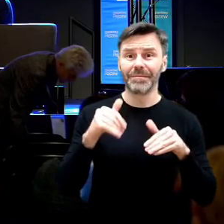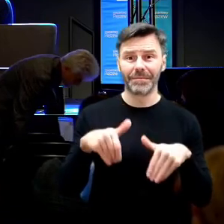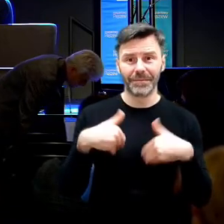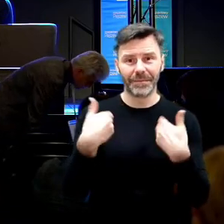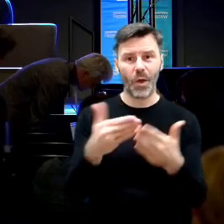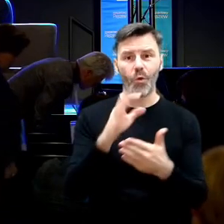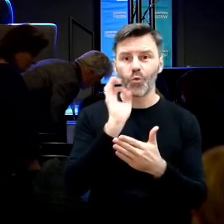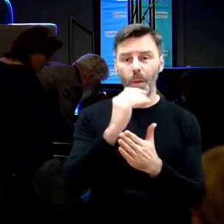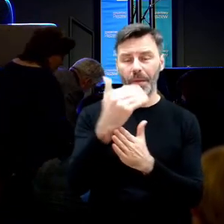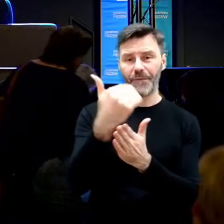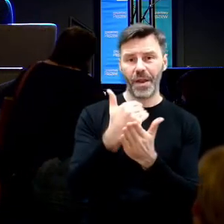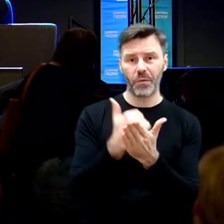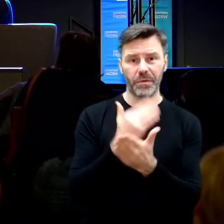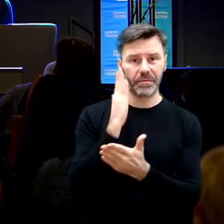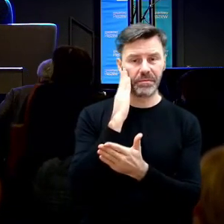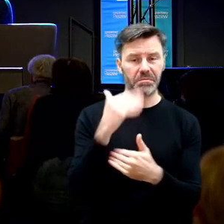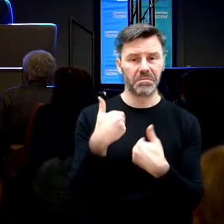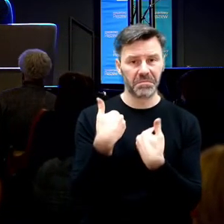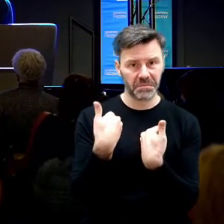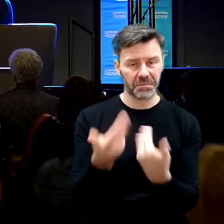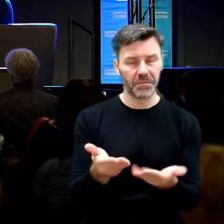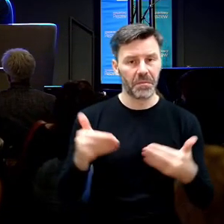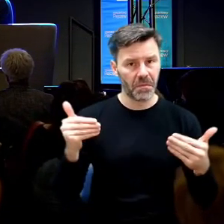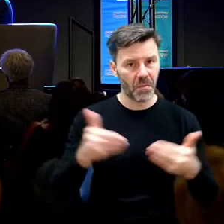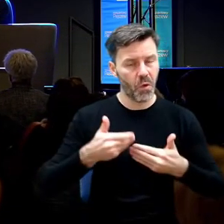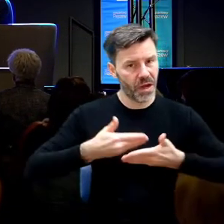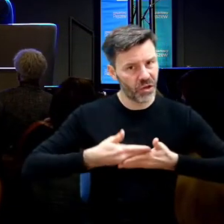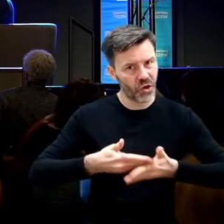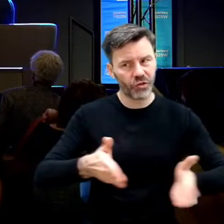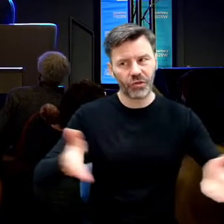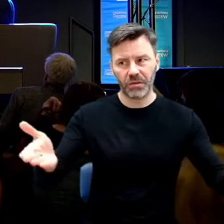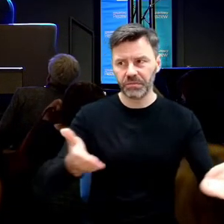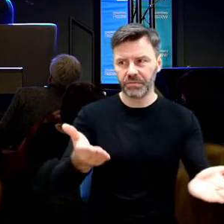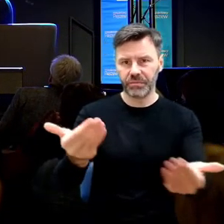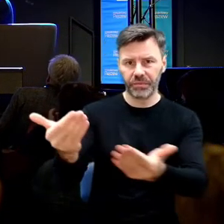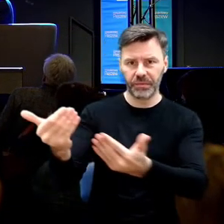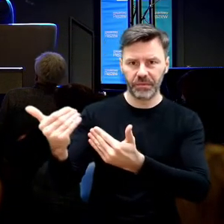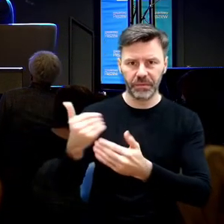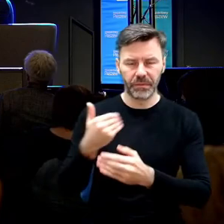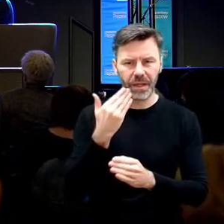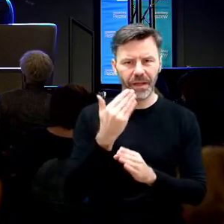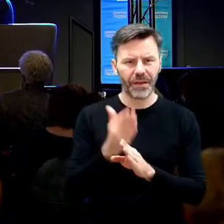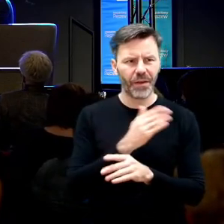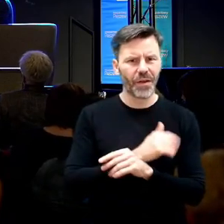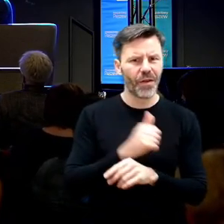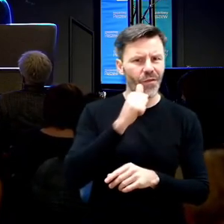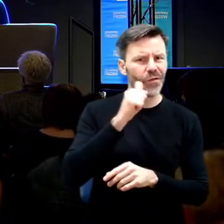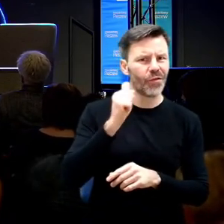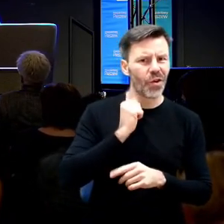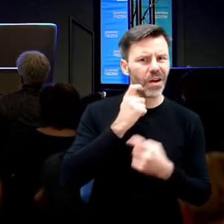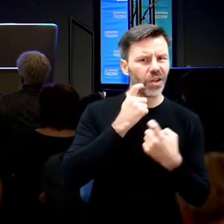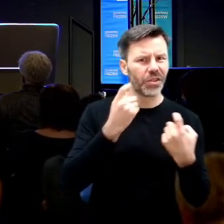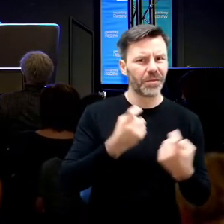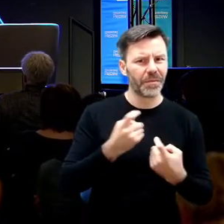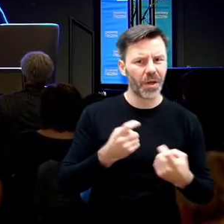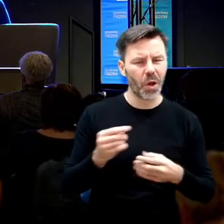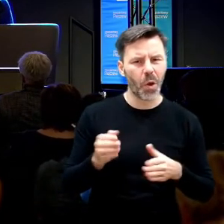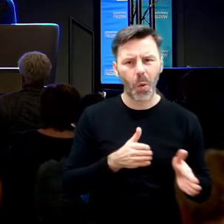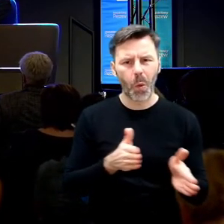i też oferować tę ofertę szerzej. A śmialiśmy się trochę wczoraj, jak spacerowaliśmy po ulicach Pleszewa,